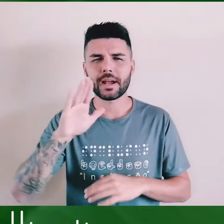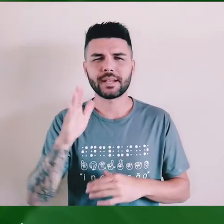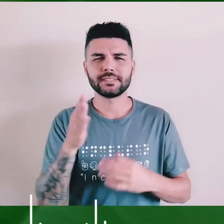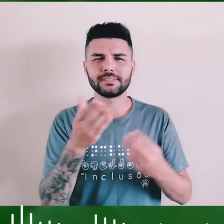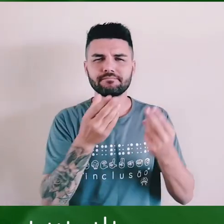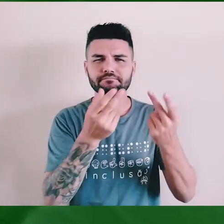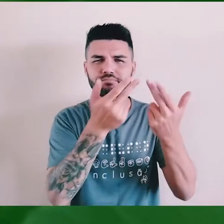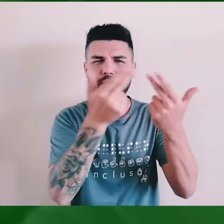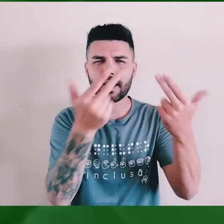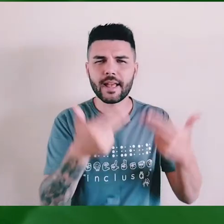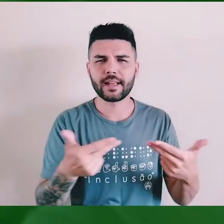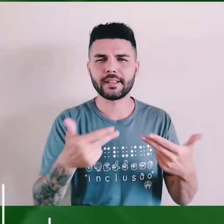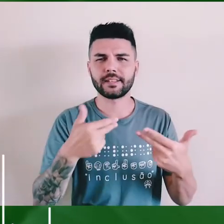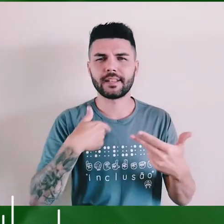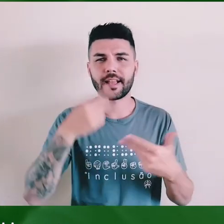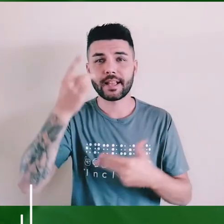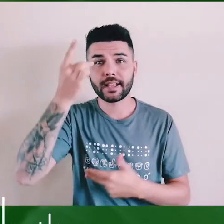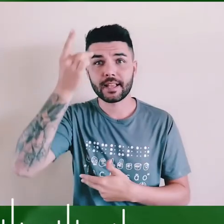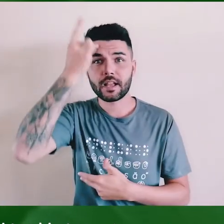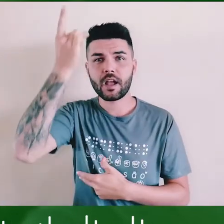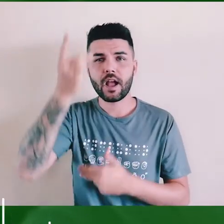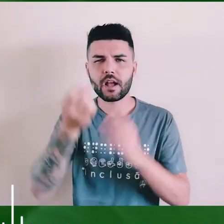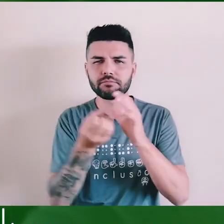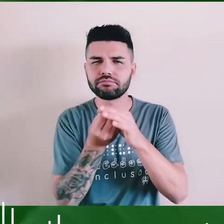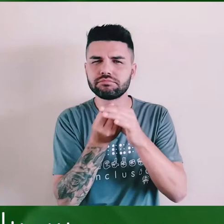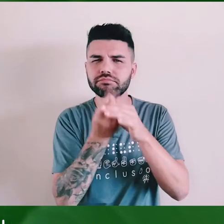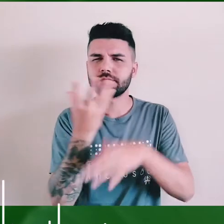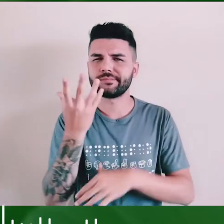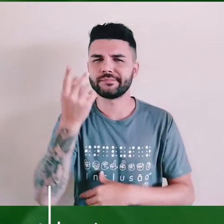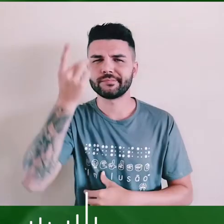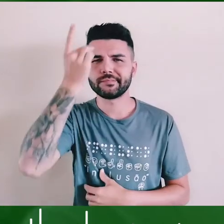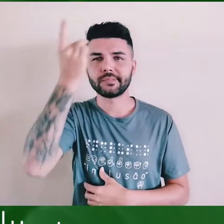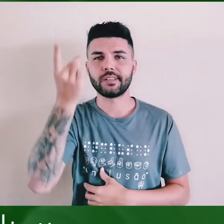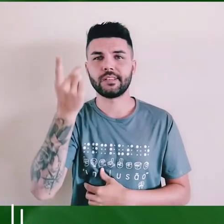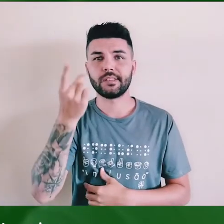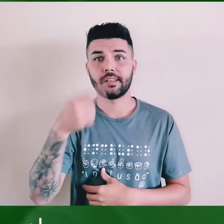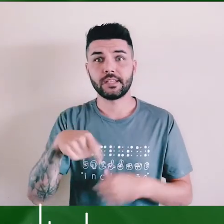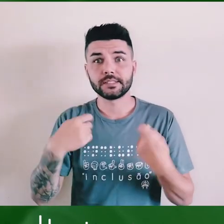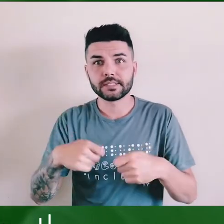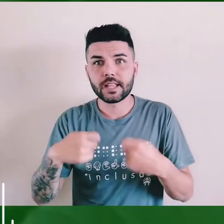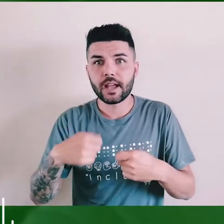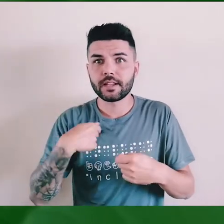solucionada. E o Deixe Me Ver, as lives surgiram com essa demanda da pandemia, com o Corona